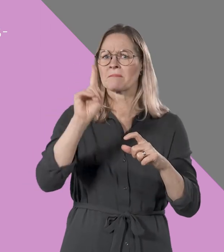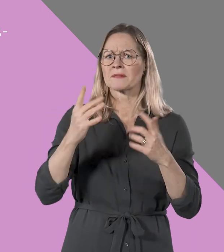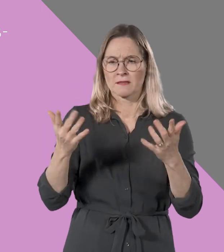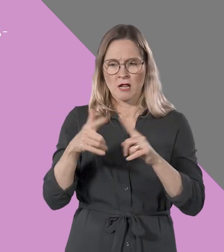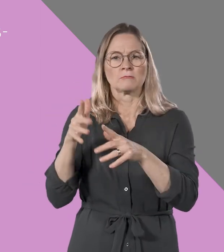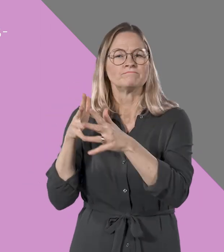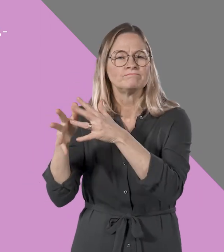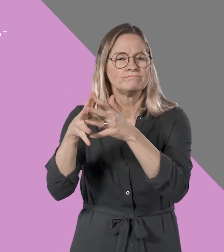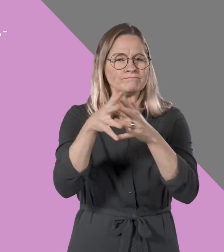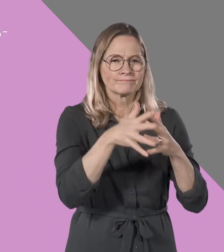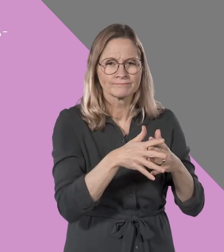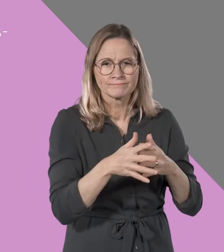Vammaiskorttiin liittyen.